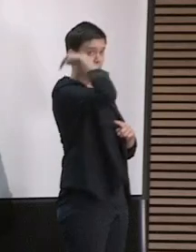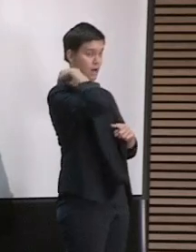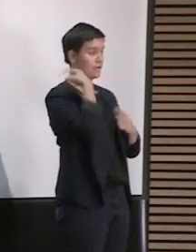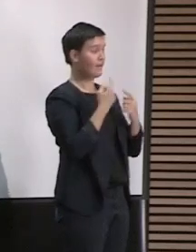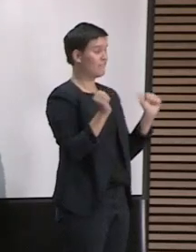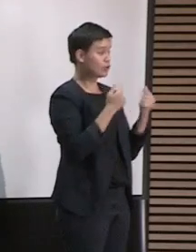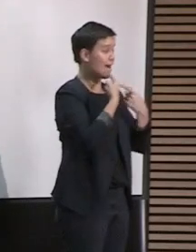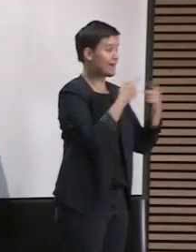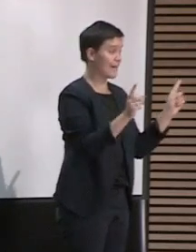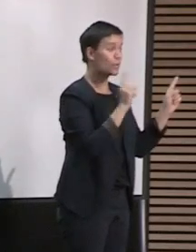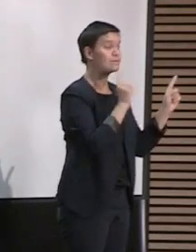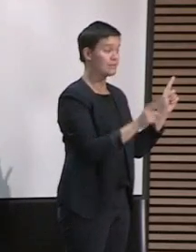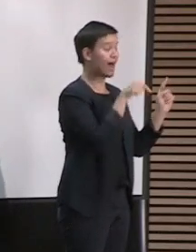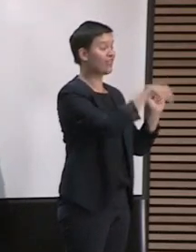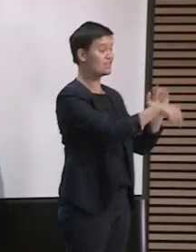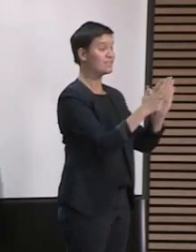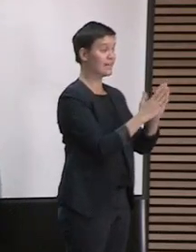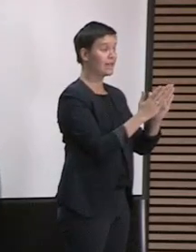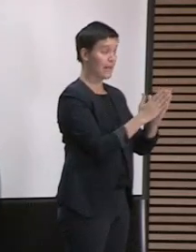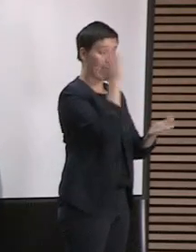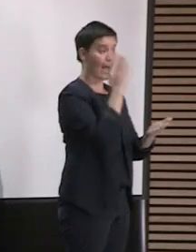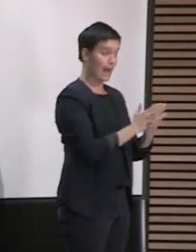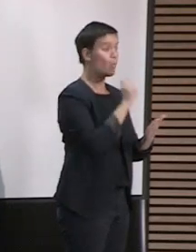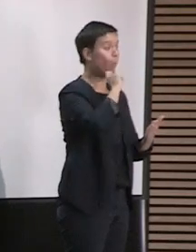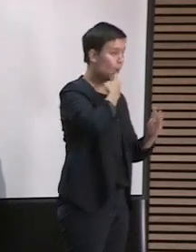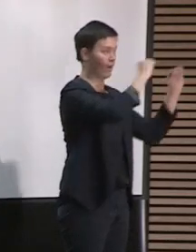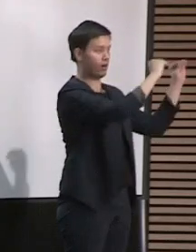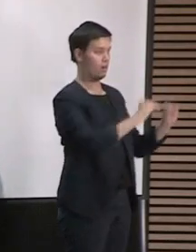Na he aha kua rereke nga tikanga o te kirimana te